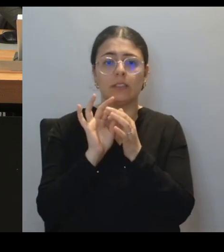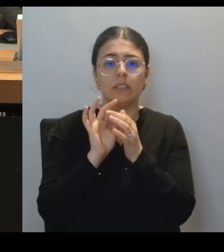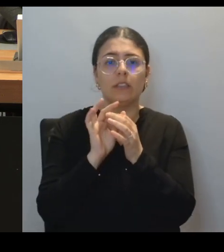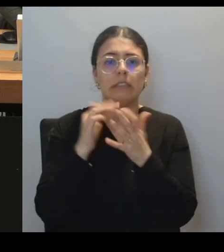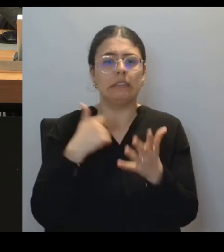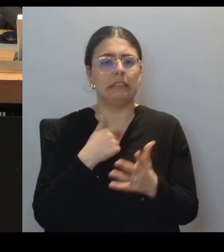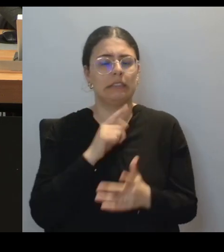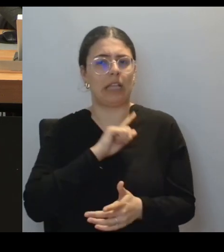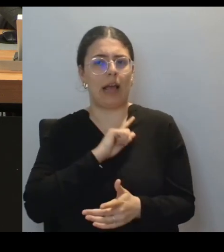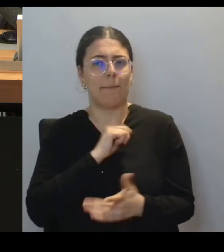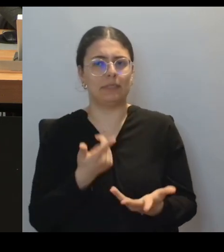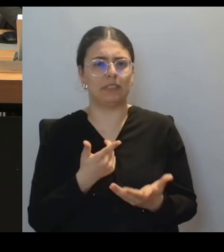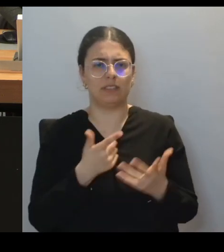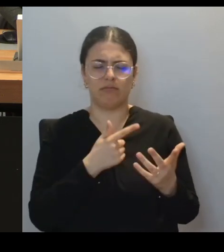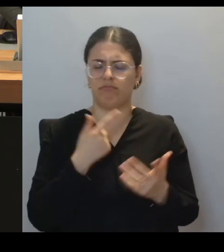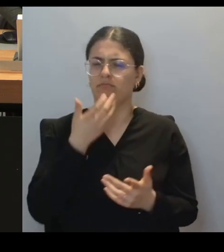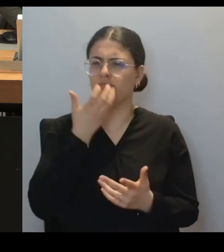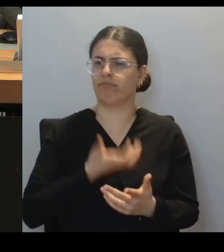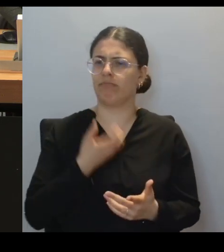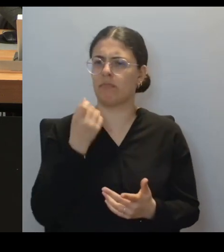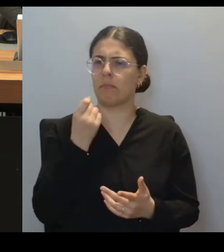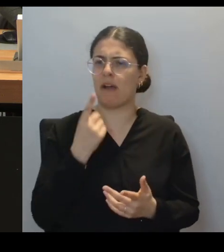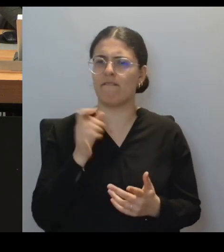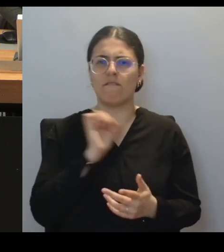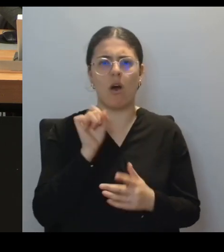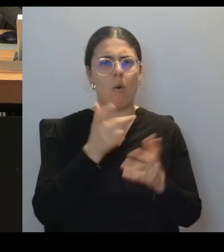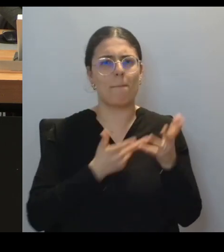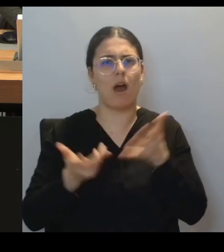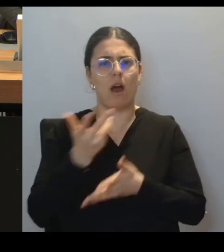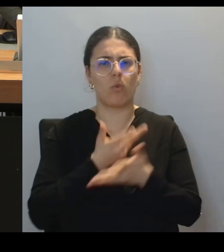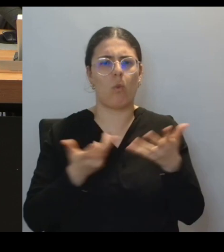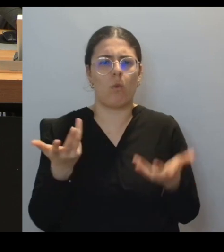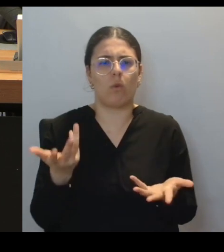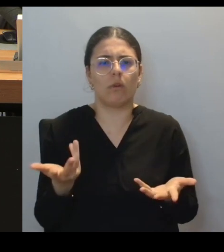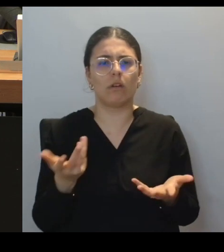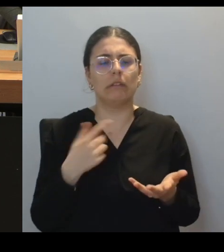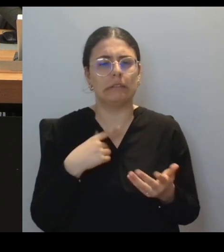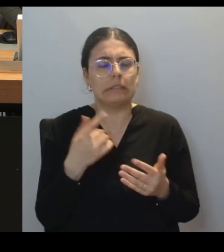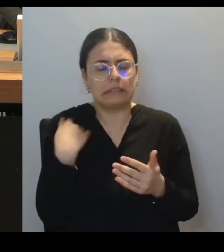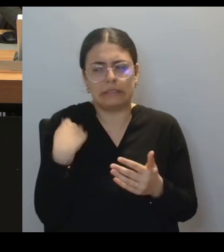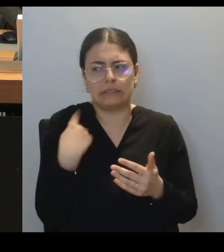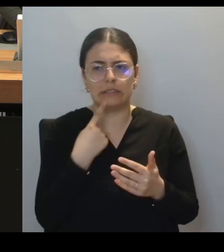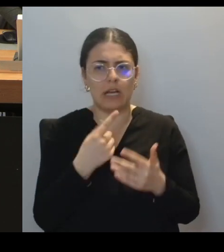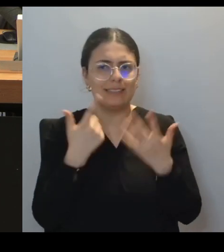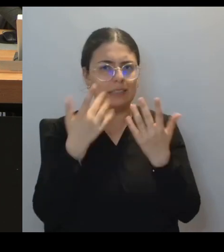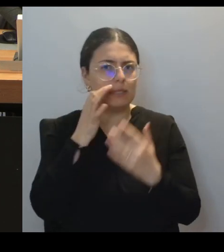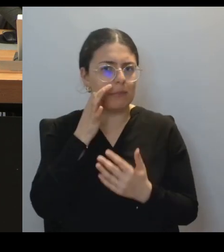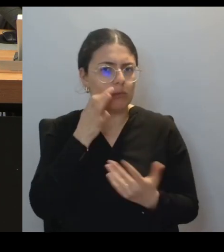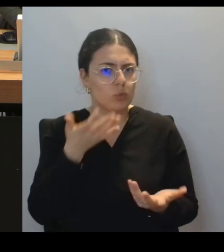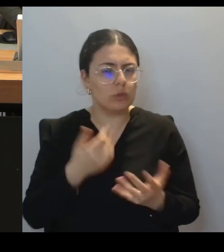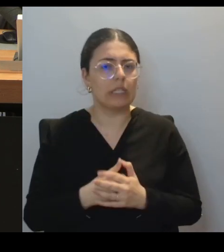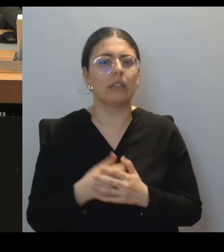Beratung. Ich sagte sieben Minuten hat es gedauert, wurde im Ausschuss sehr deutlich, dass der Senat erstens die